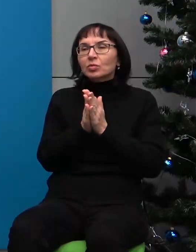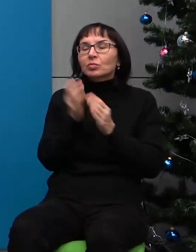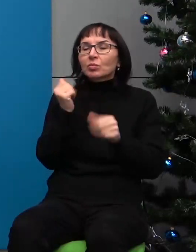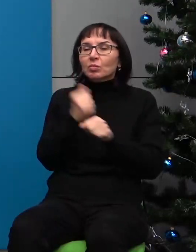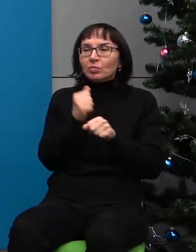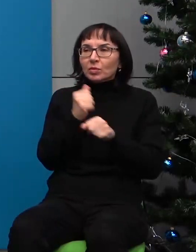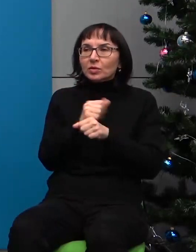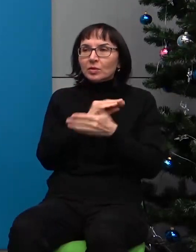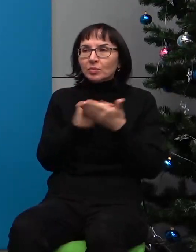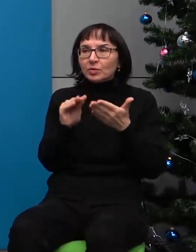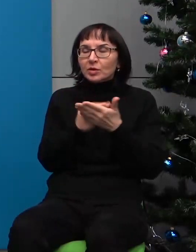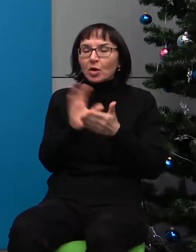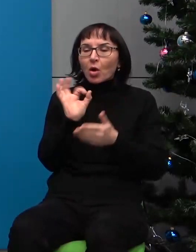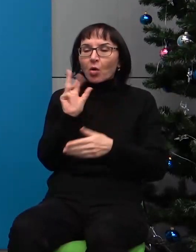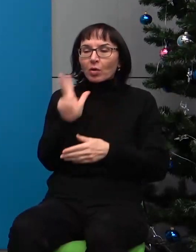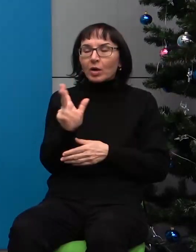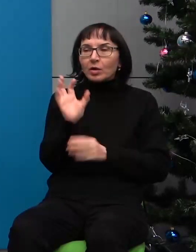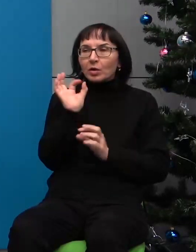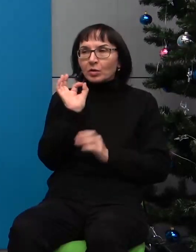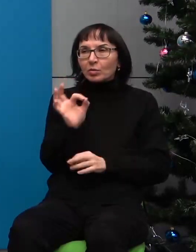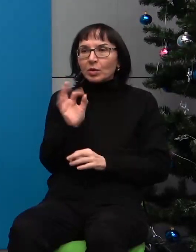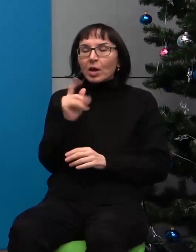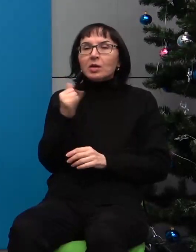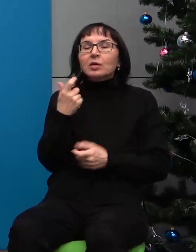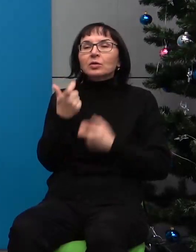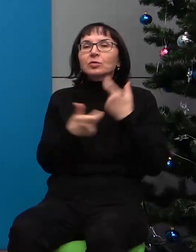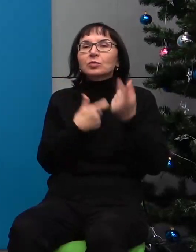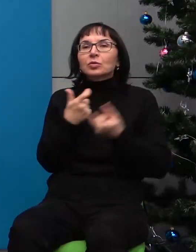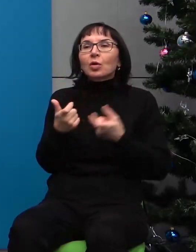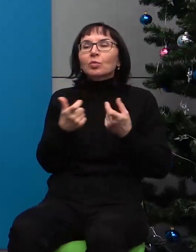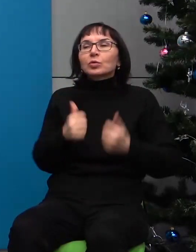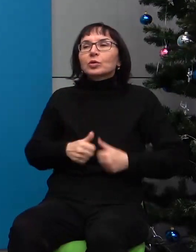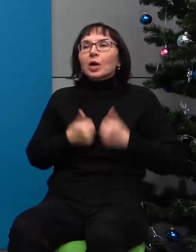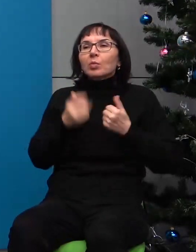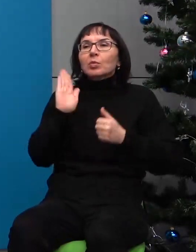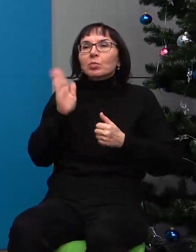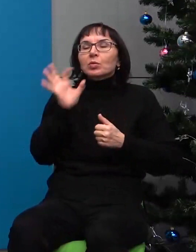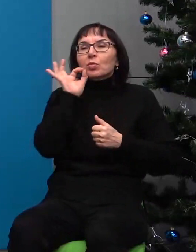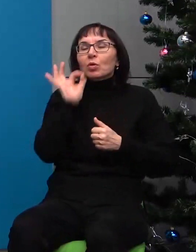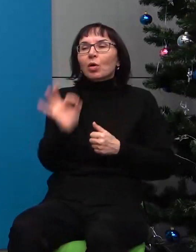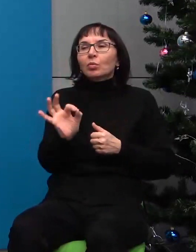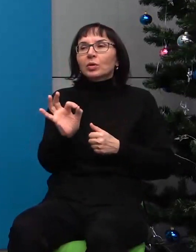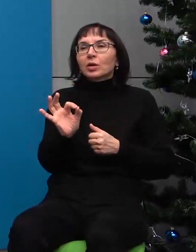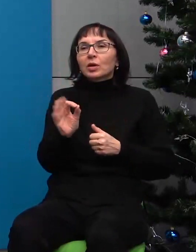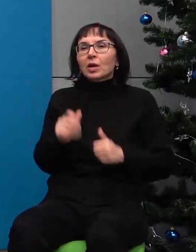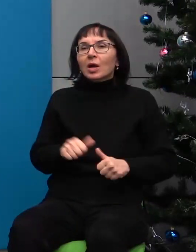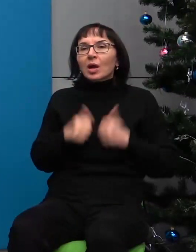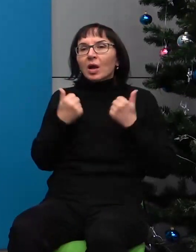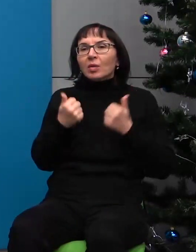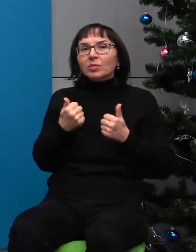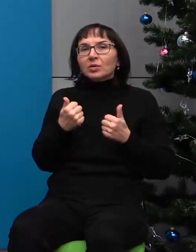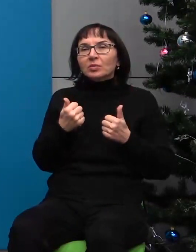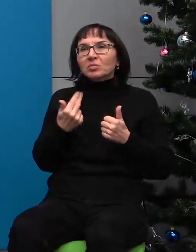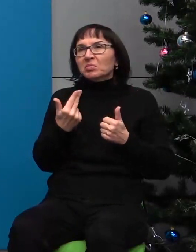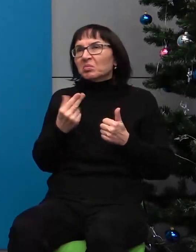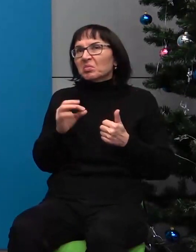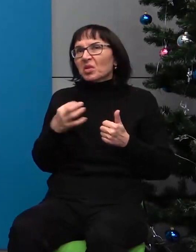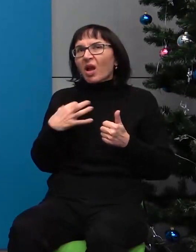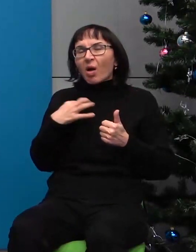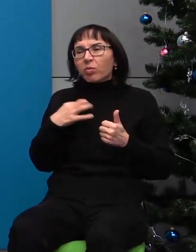Tylko teraz jak to zrobić, żeby to było dobre. Żeby to właśnie nie było na kolanie napisane. Przed tysiąc obsesji mogę powiedzieć,